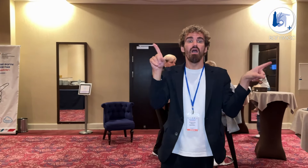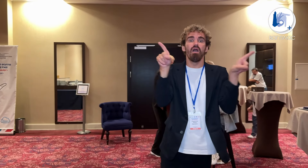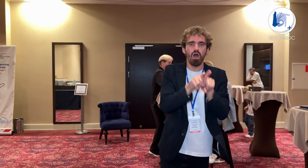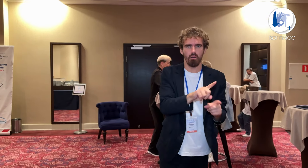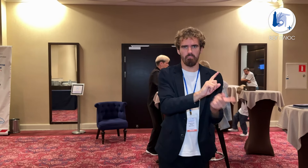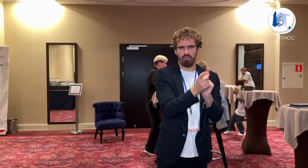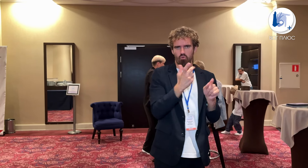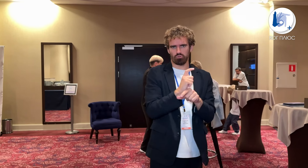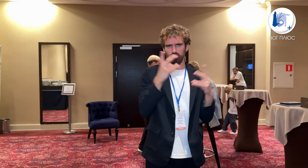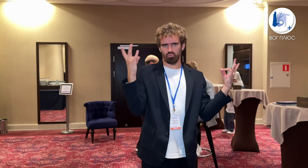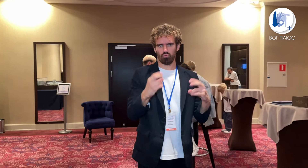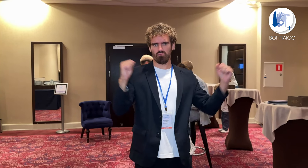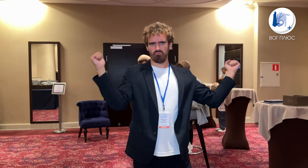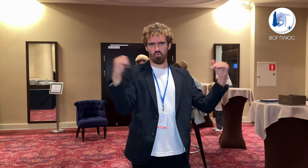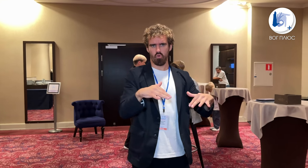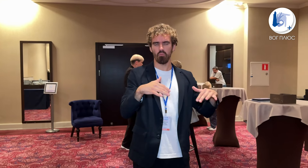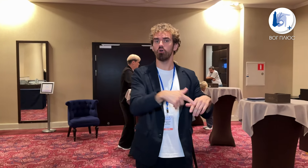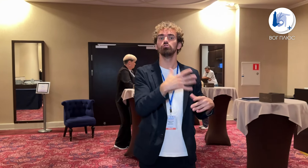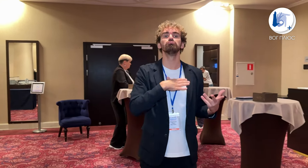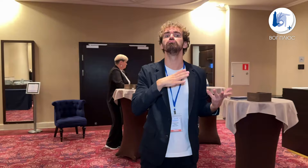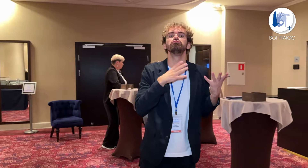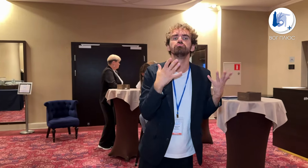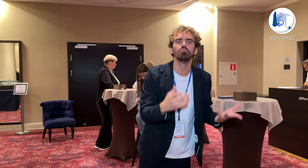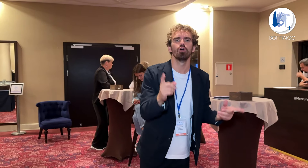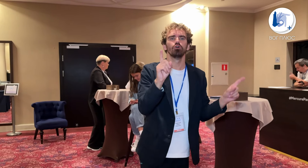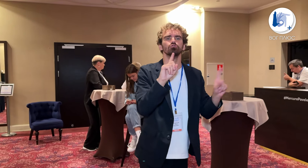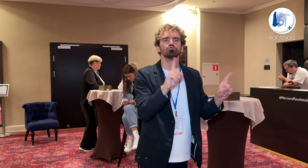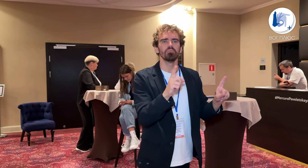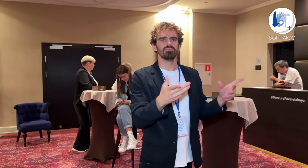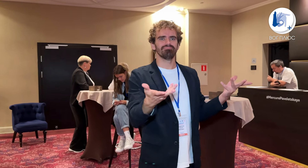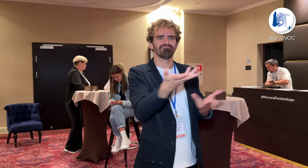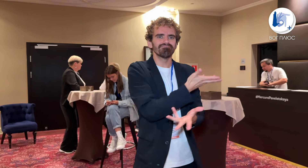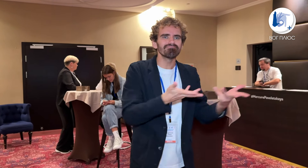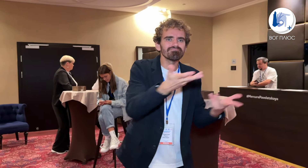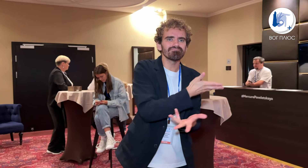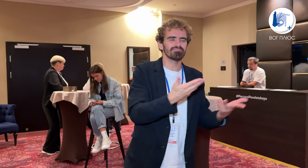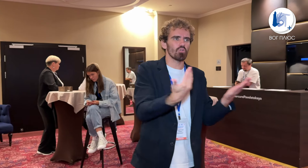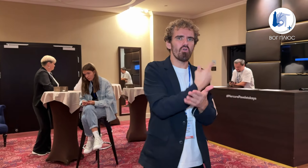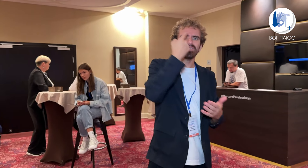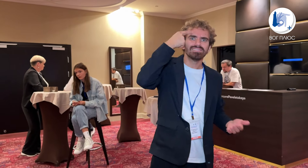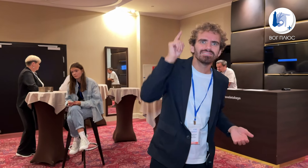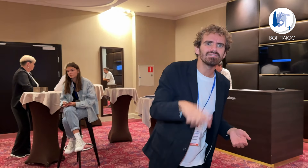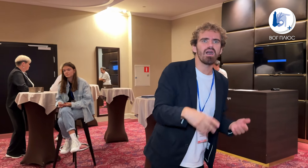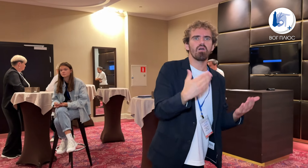переводчикам РЖЯ нужно время от времени собираться,